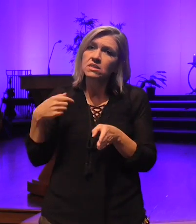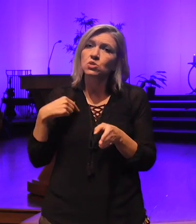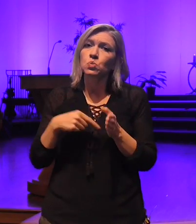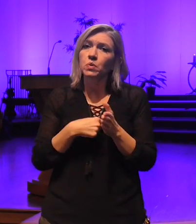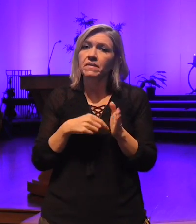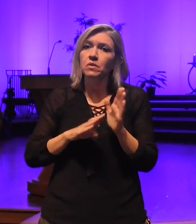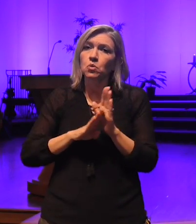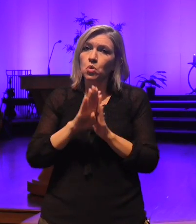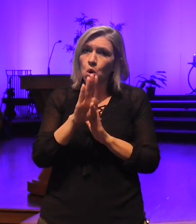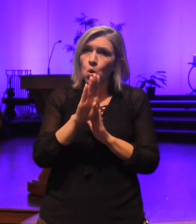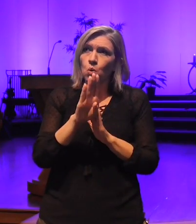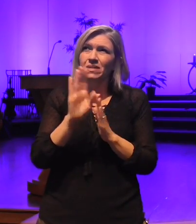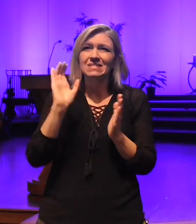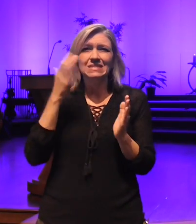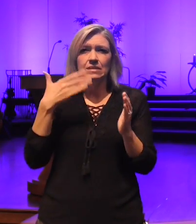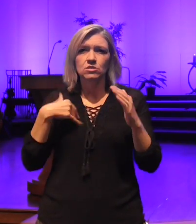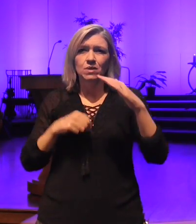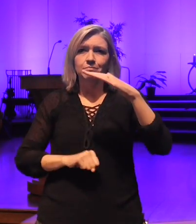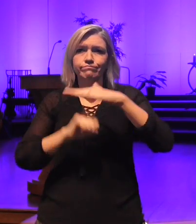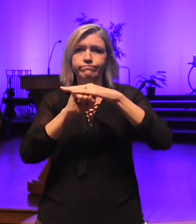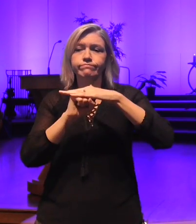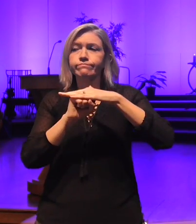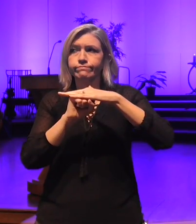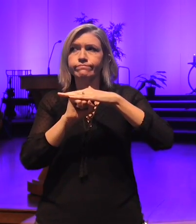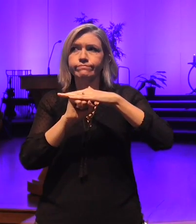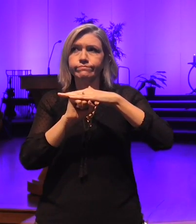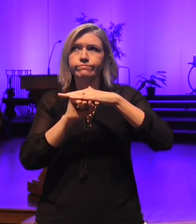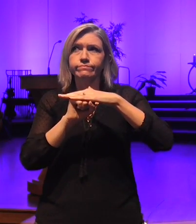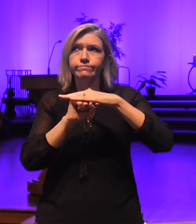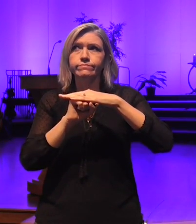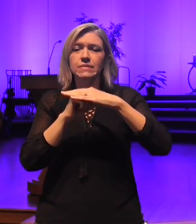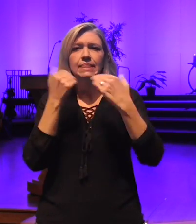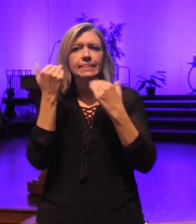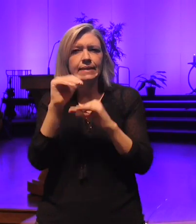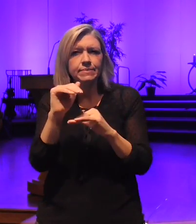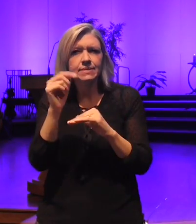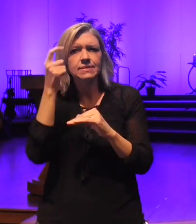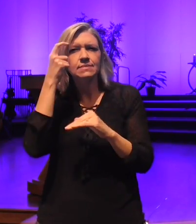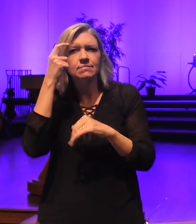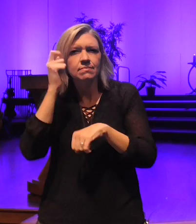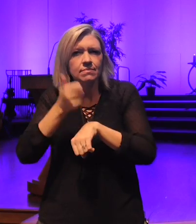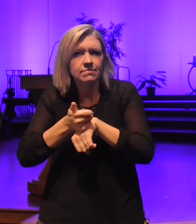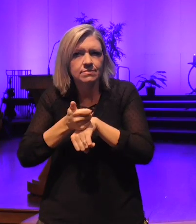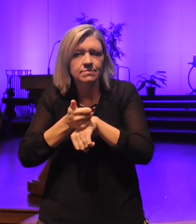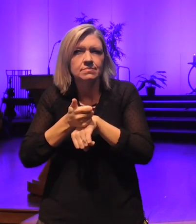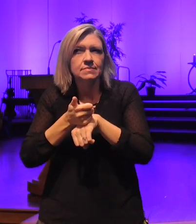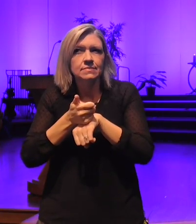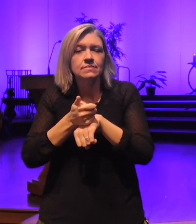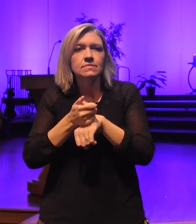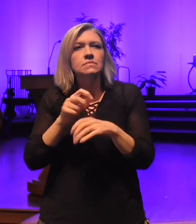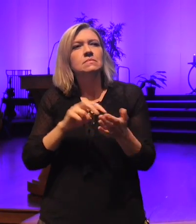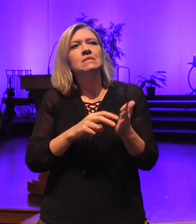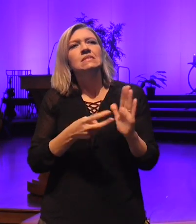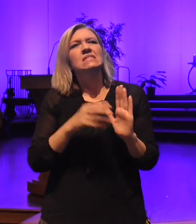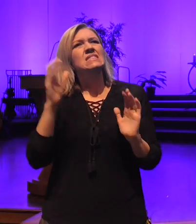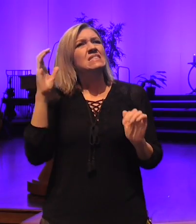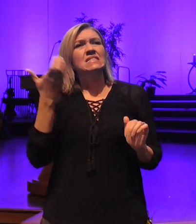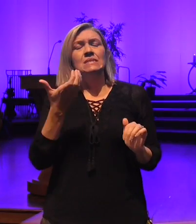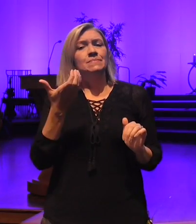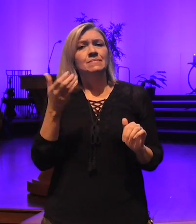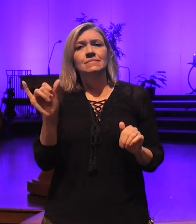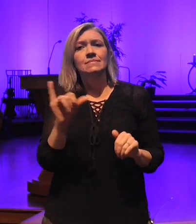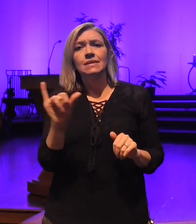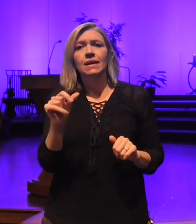tan lejos como podemos llegar con una mentalidad limitada. Quiero decir, parece que nuestra pequeña mente se ha